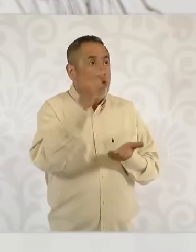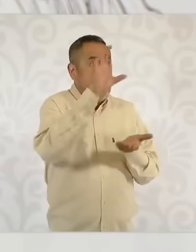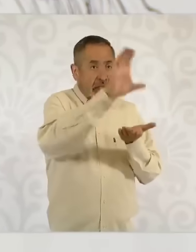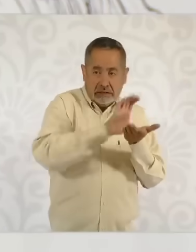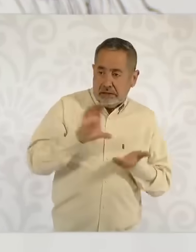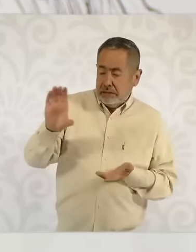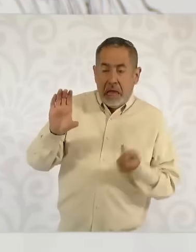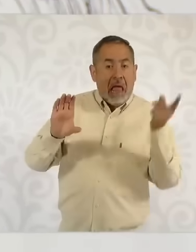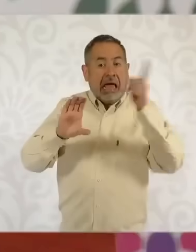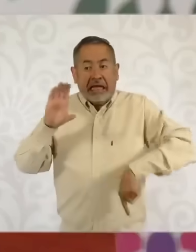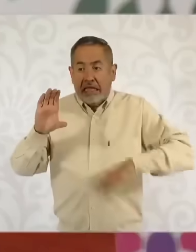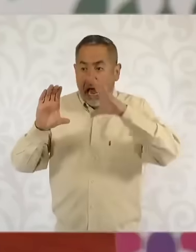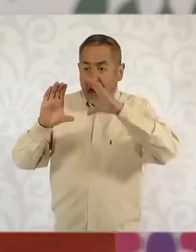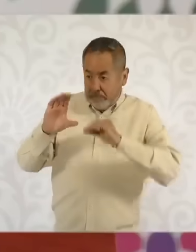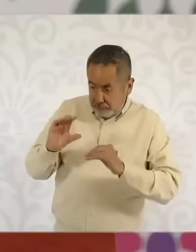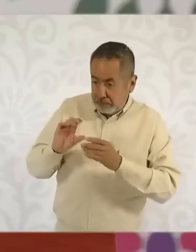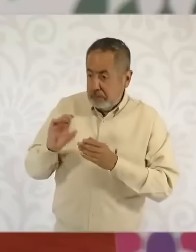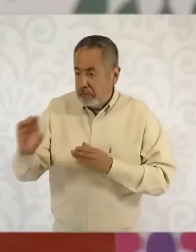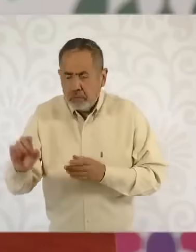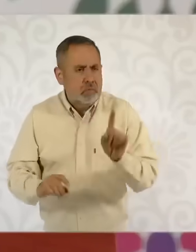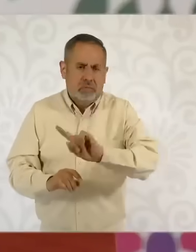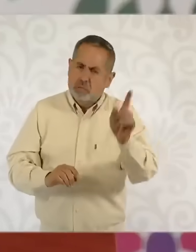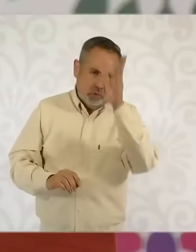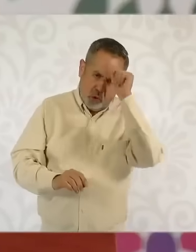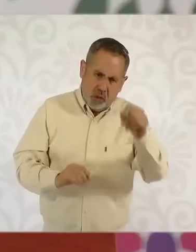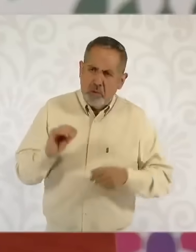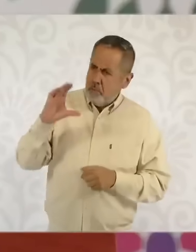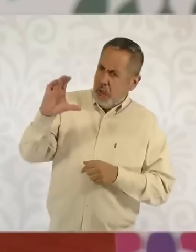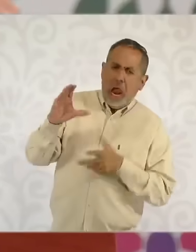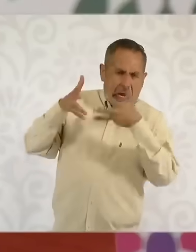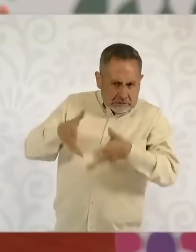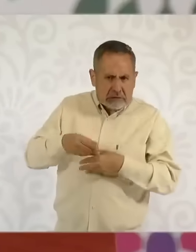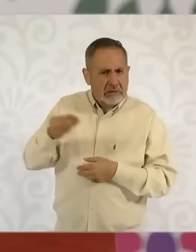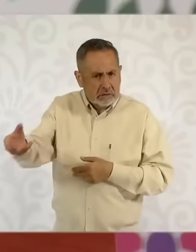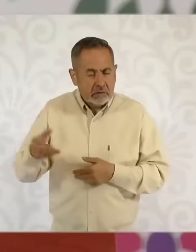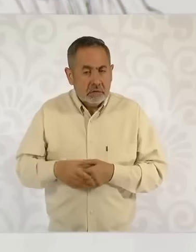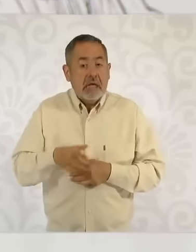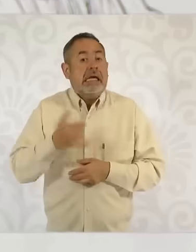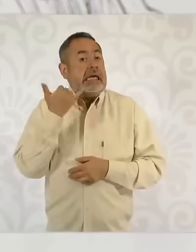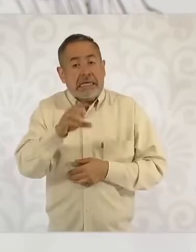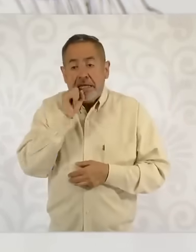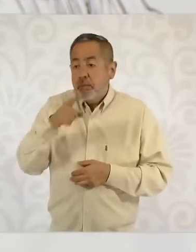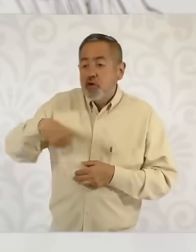canales diplomáticos de informando Informamos que iba a ir un grupo de senadores de todos los